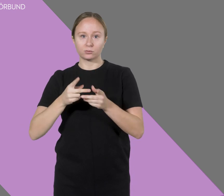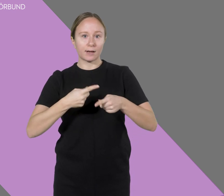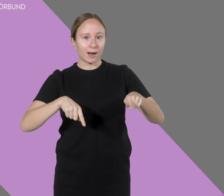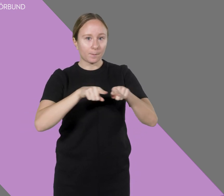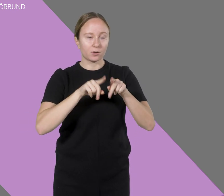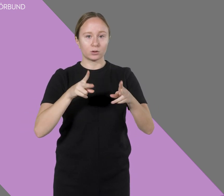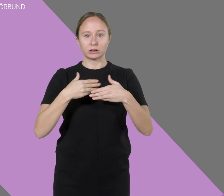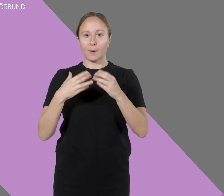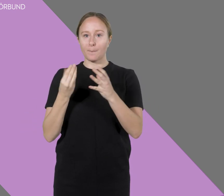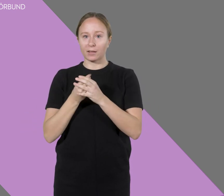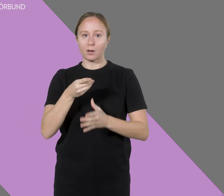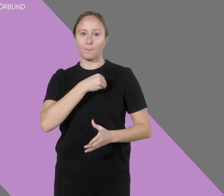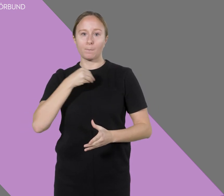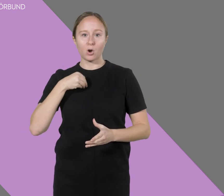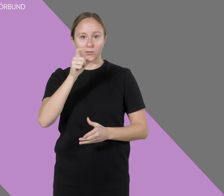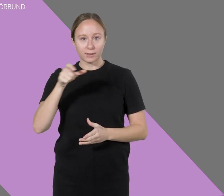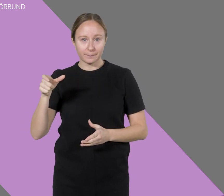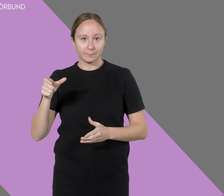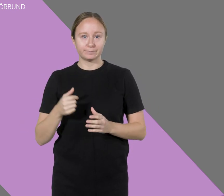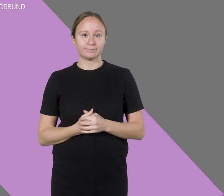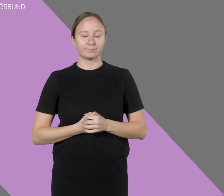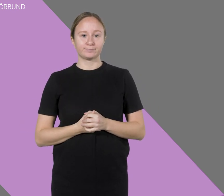genomförandet och samarbetet med myndigheterna.